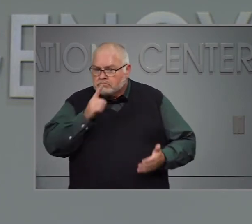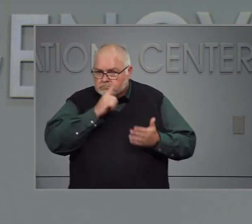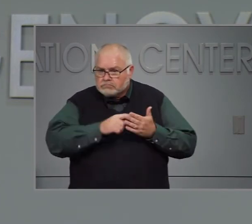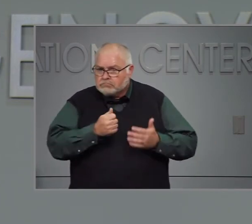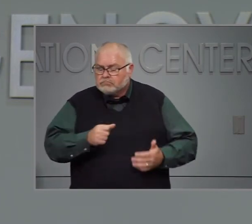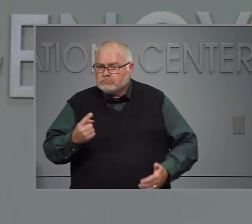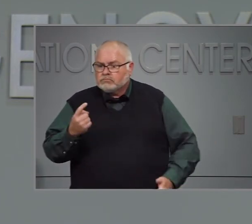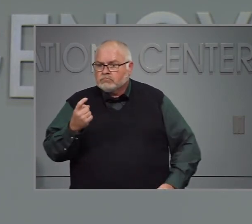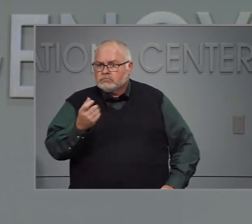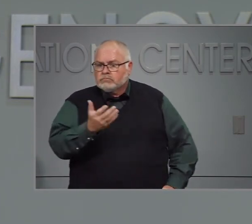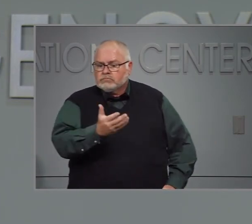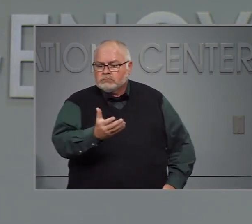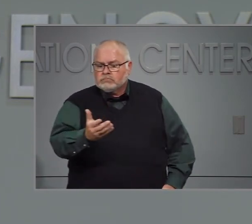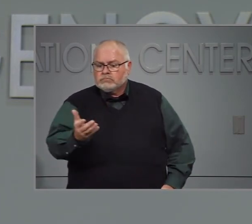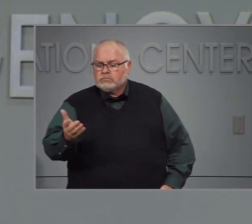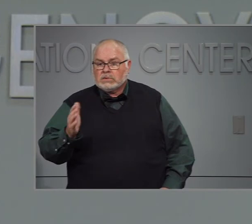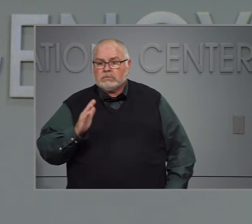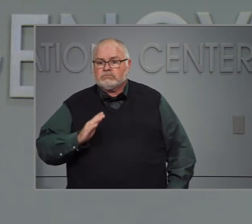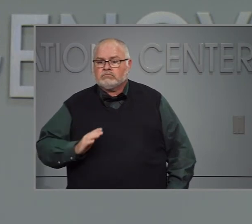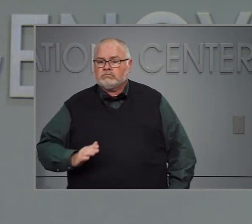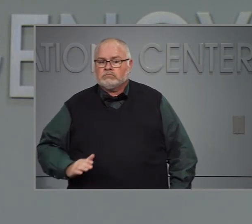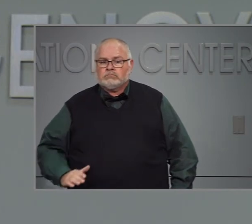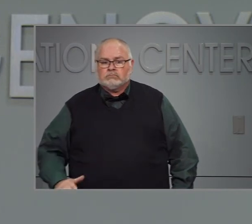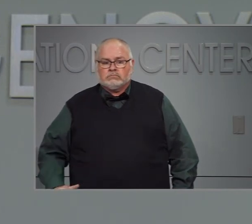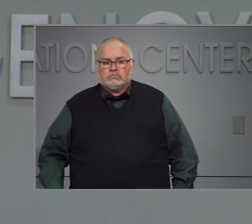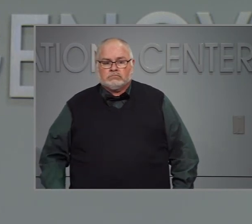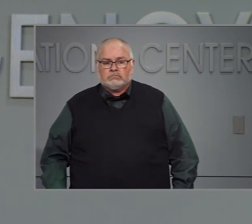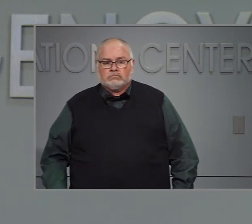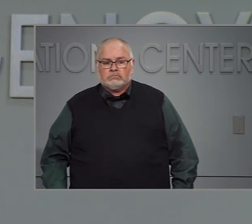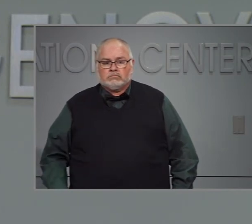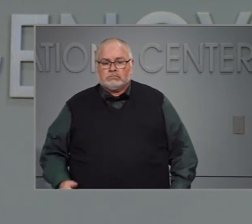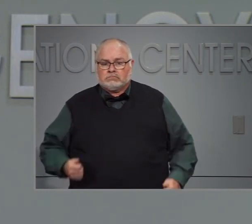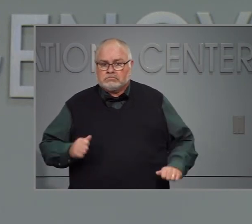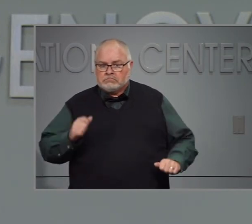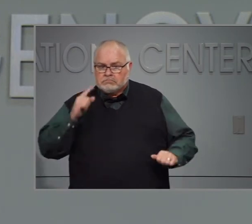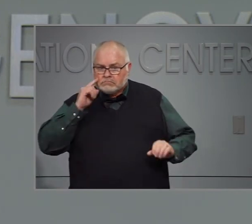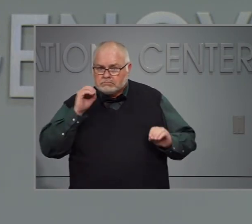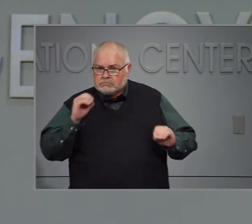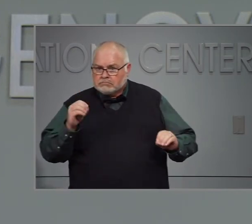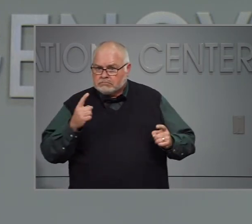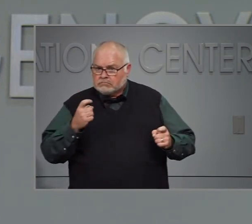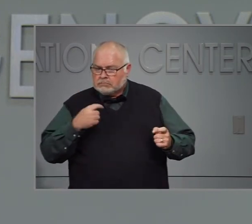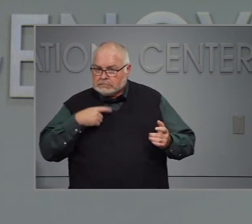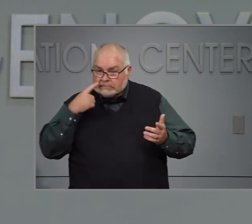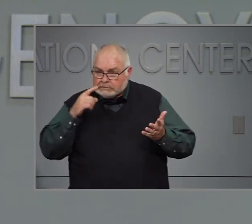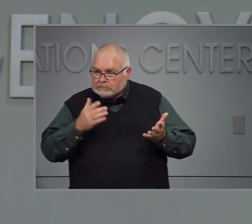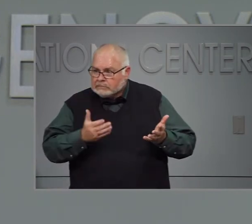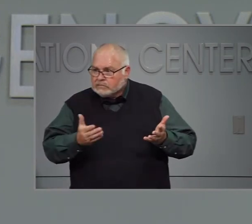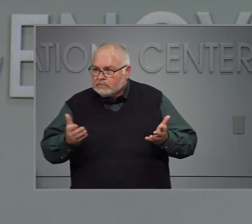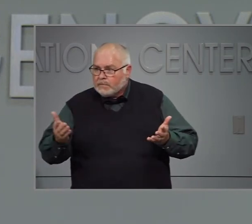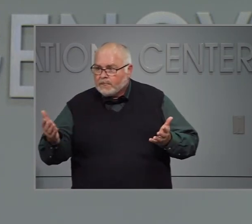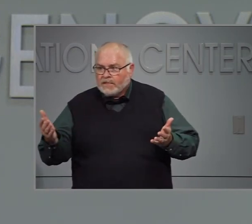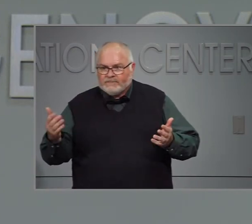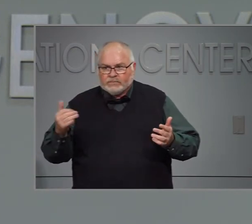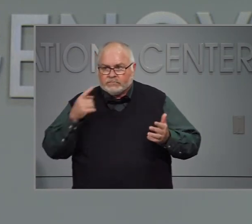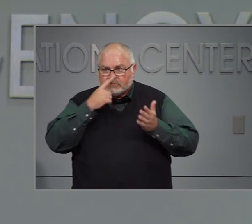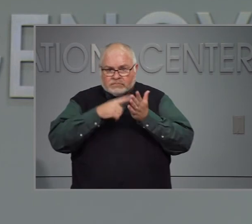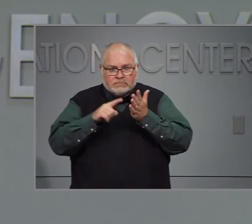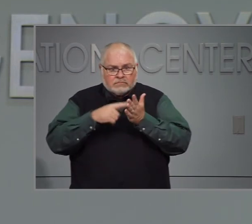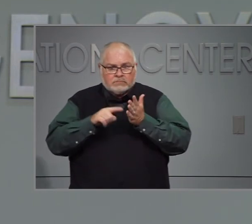Le a mi de a pie. Aún escuchamos ninguna pregunta.